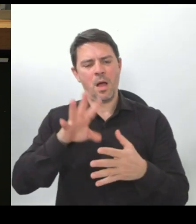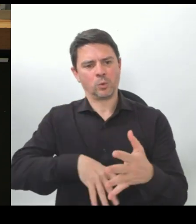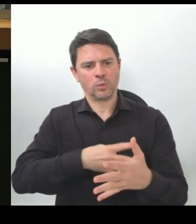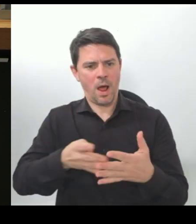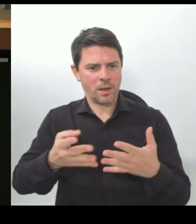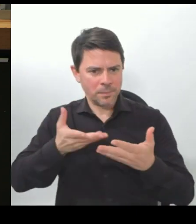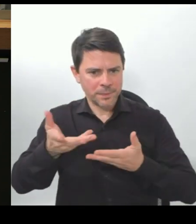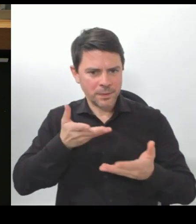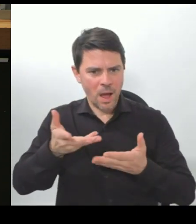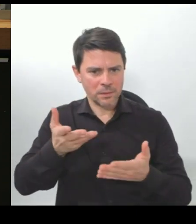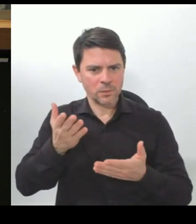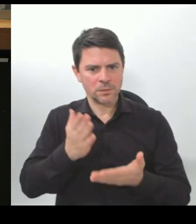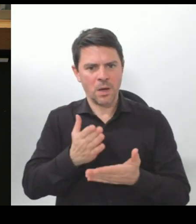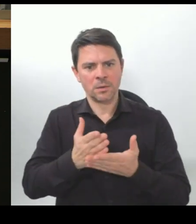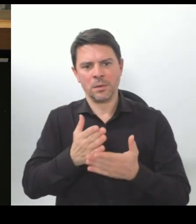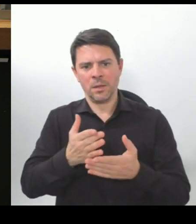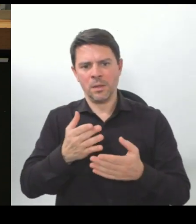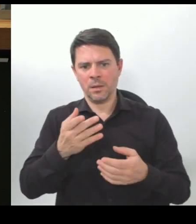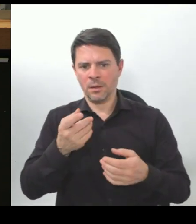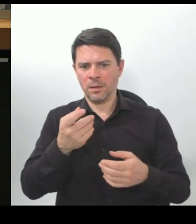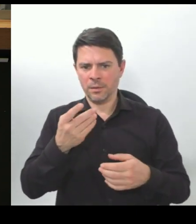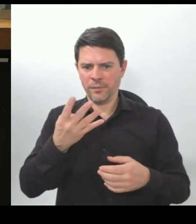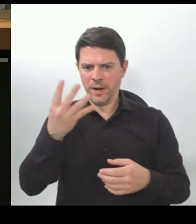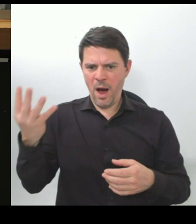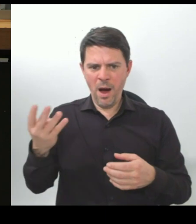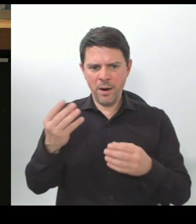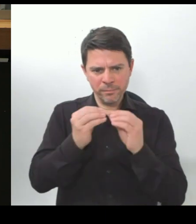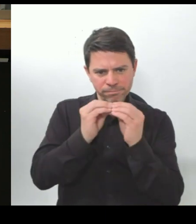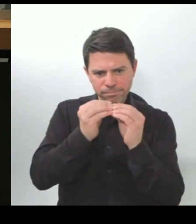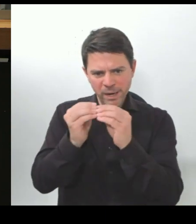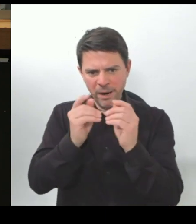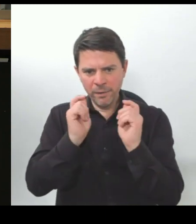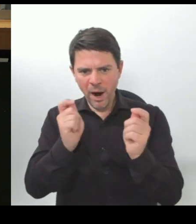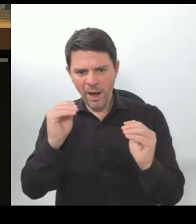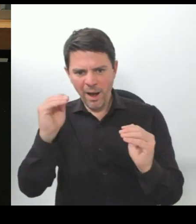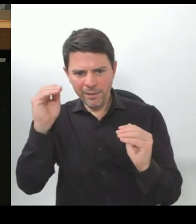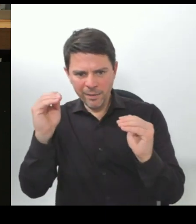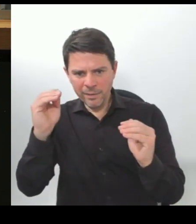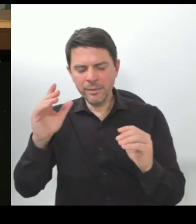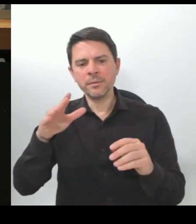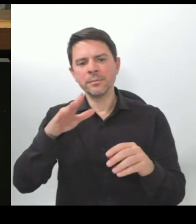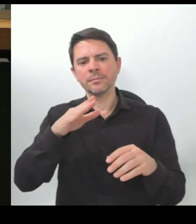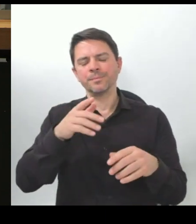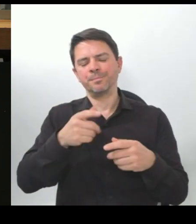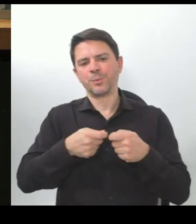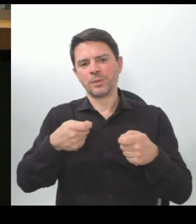im Land Berlin. Und hinzu kommt in der Tat erschwerend, dass Verfahren vor dem Bundesverfassungsgericht